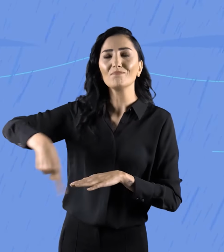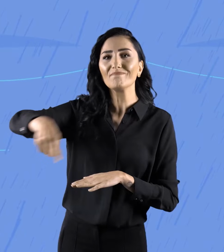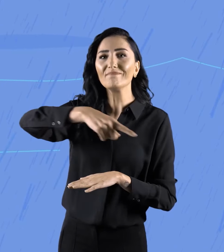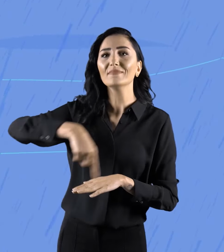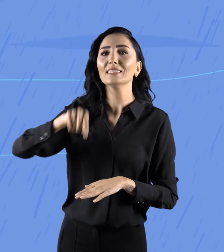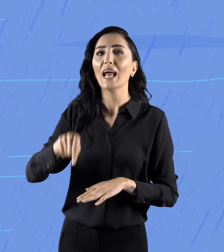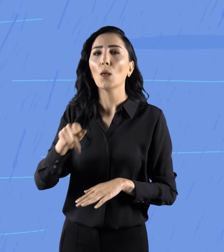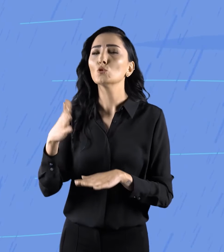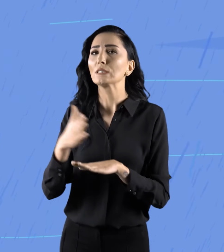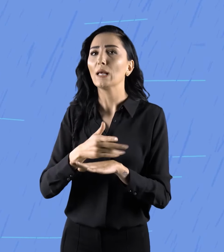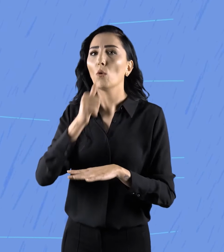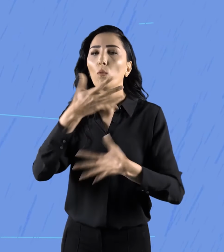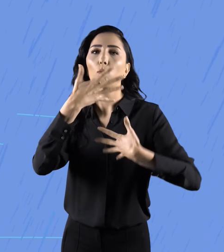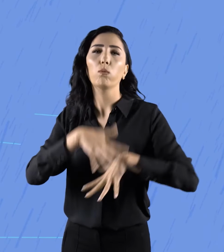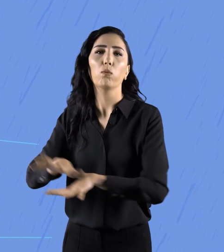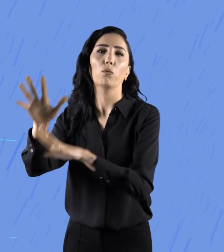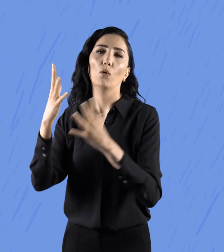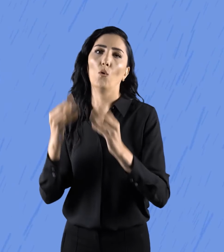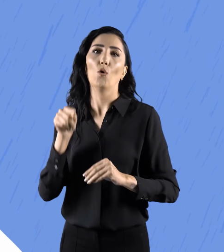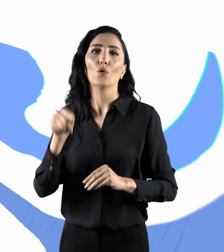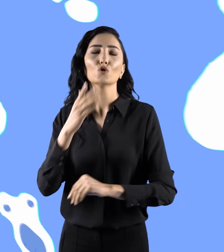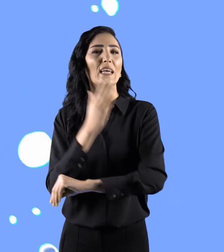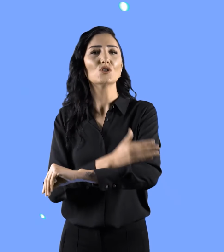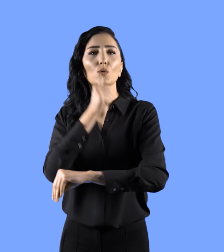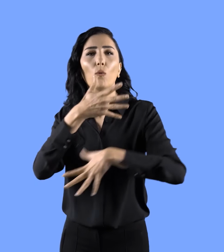Dağlık alanlara yakın yerlerde de bu sebeple seller oluşur.